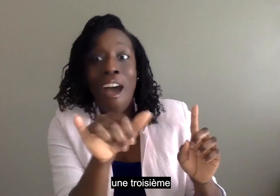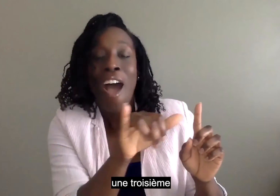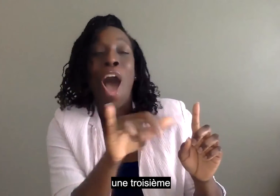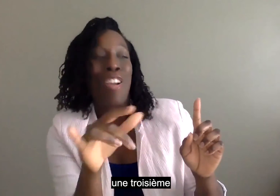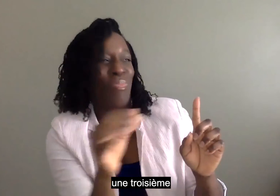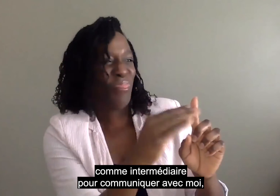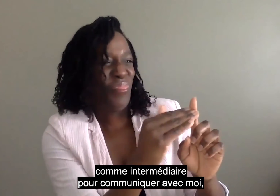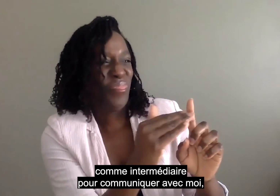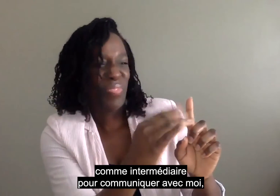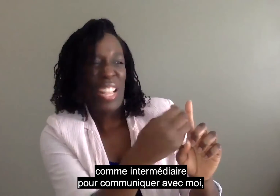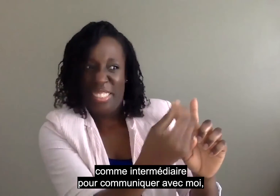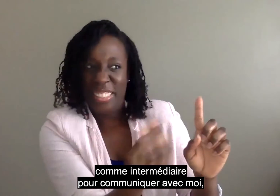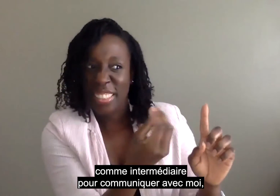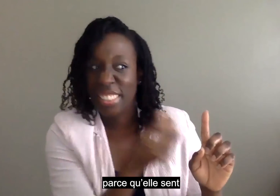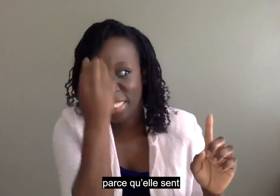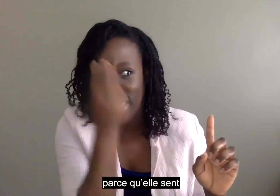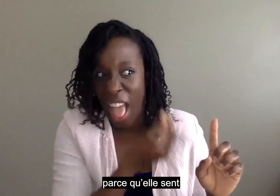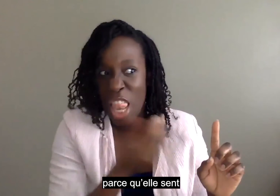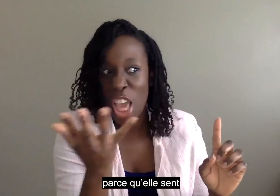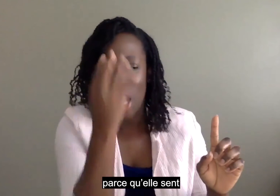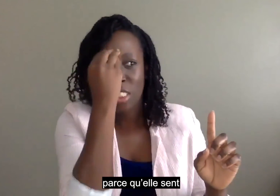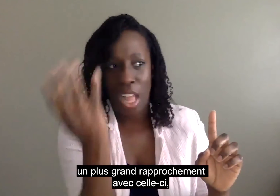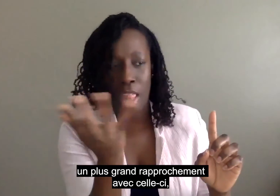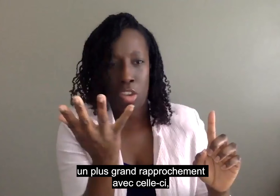avoir ma place c’est ne pas seulement être accepté